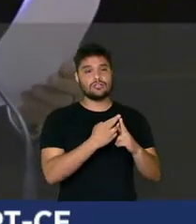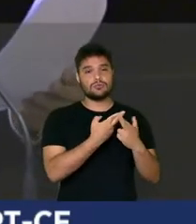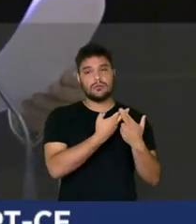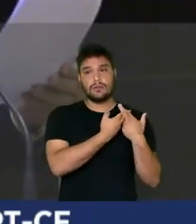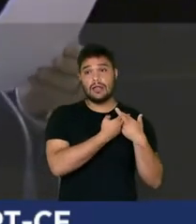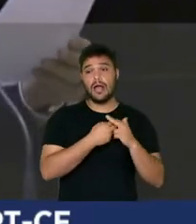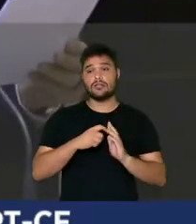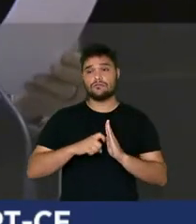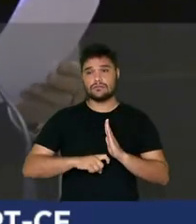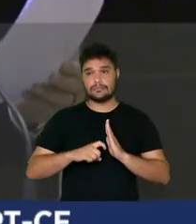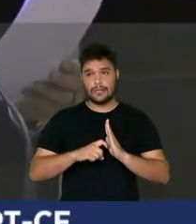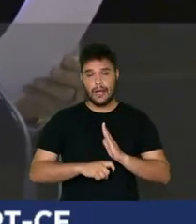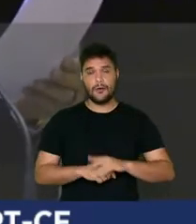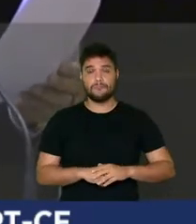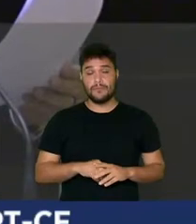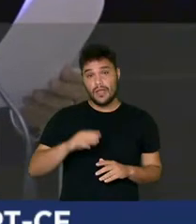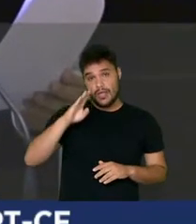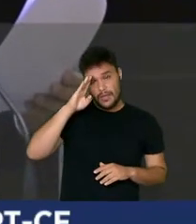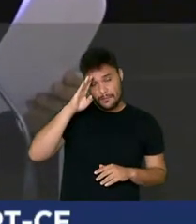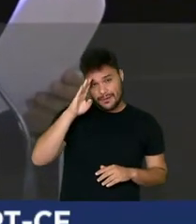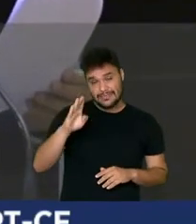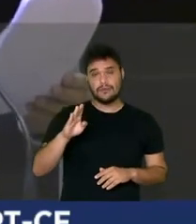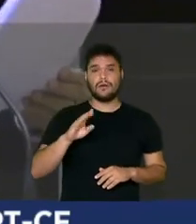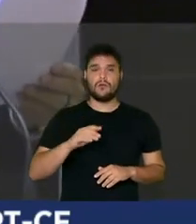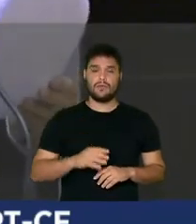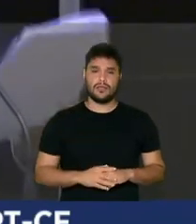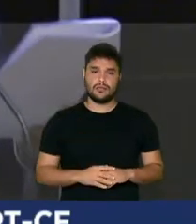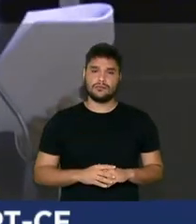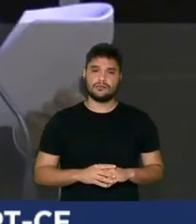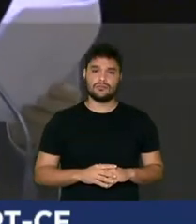DENTRO DAQUILO QUE PRECEITO UA A LEI DE RESPONSABILIDADE FISCAL E PRINCIPALMENTE TENDO EM VISTA AS CONSEQUÊNCIAS